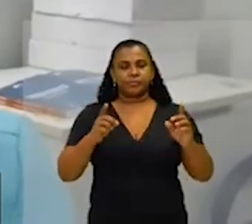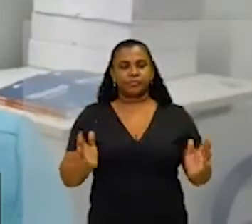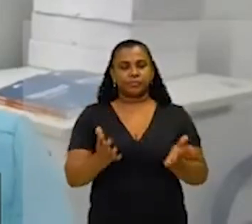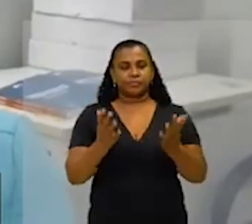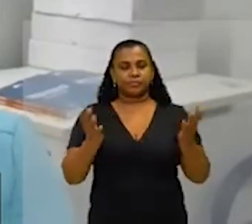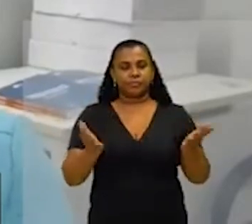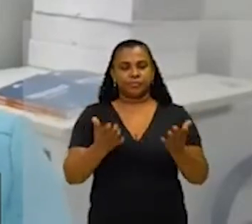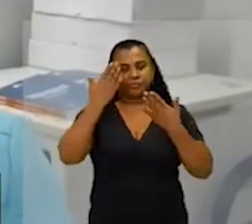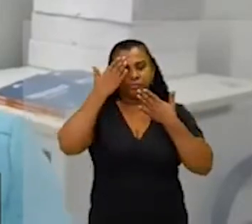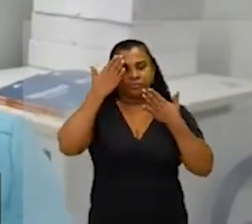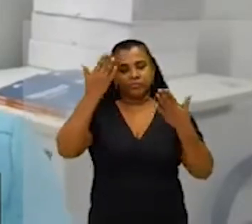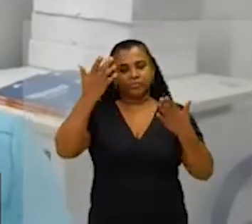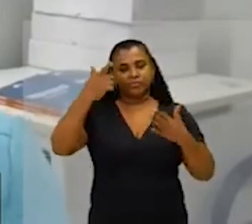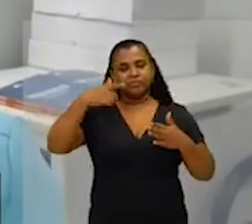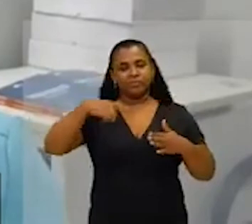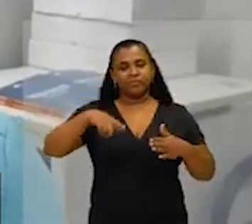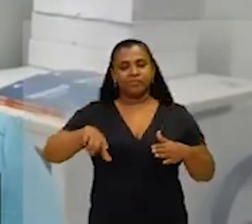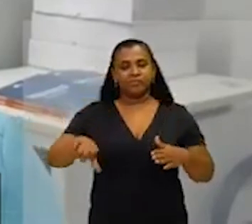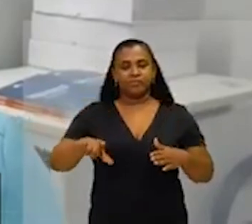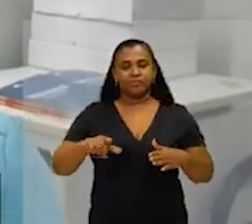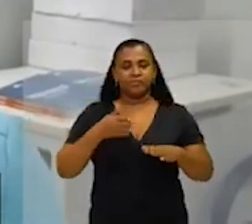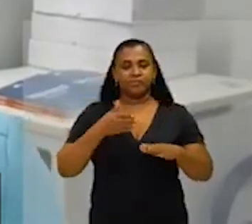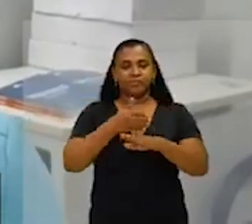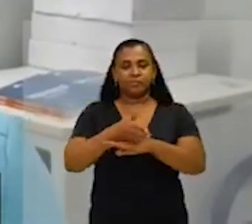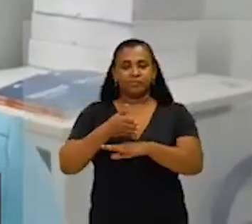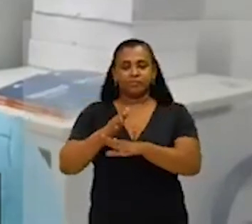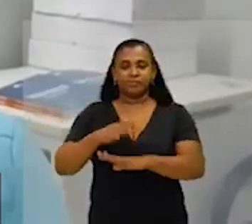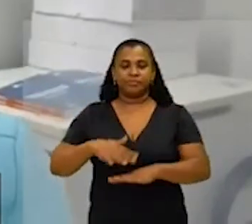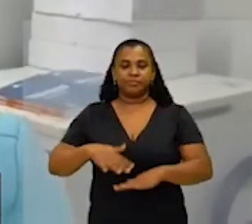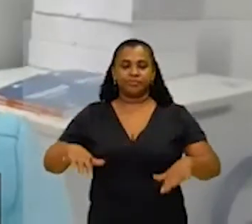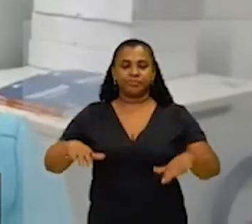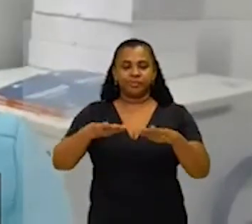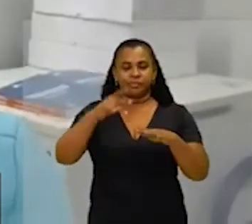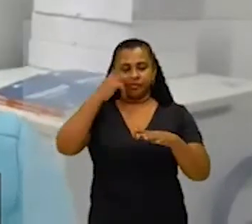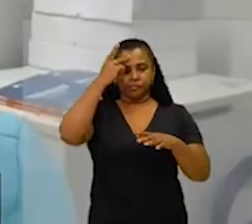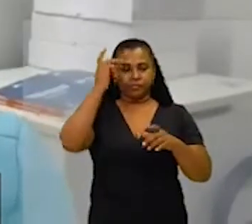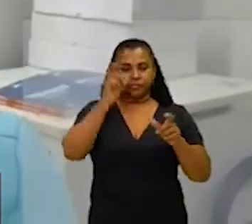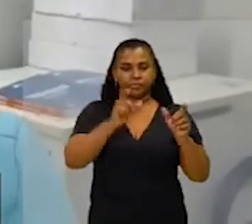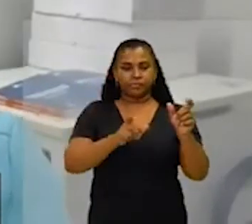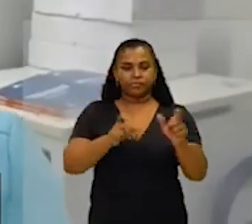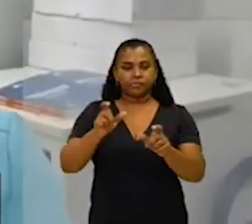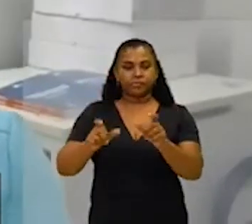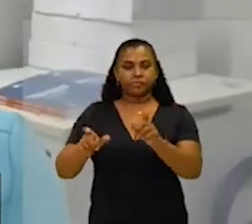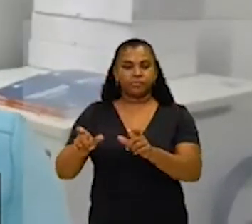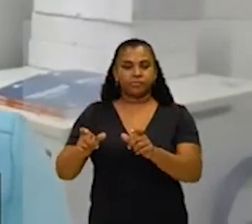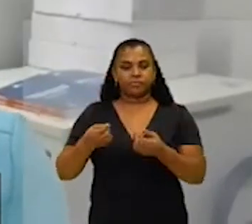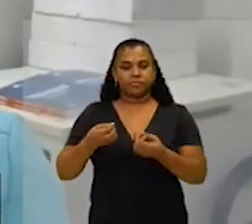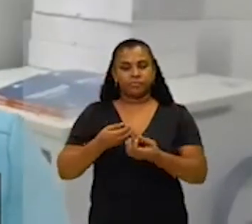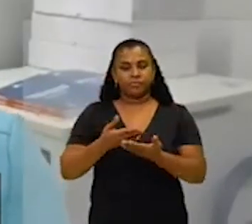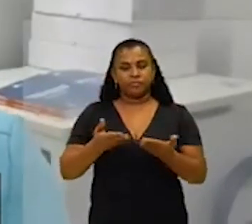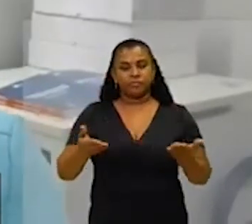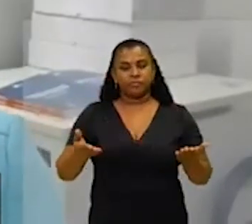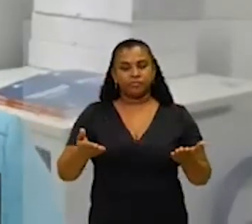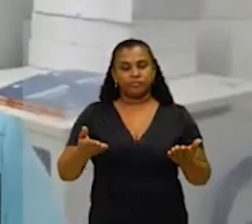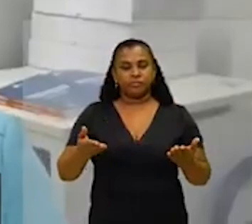uma vez a presença EA participação de todas e todos e passo a palavra O Mestre de Cerimônia